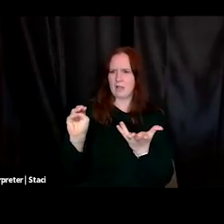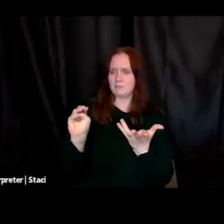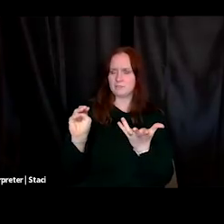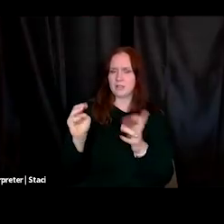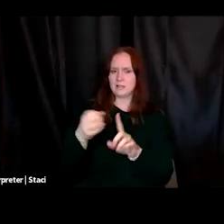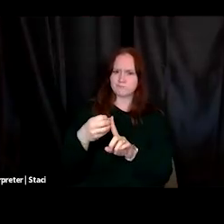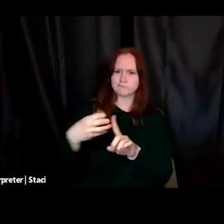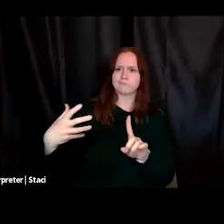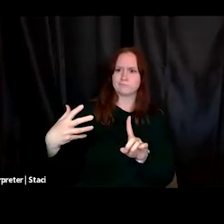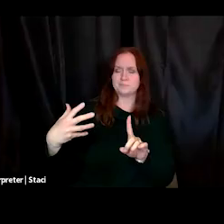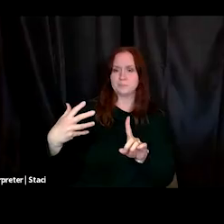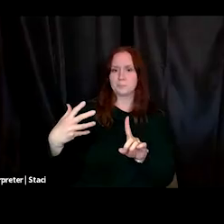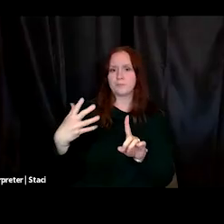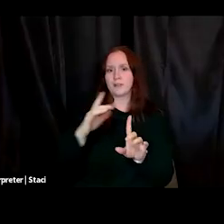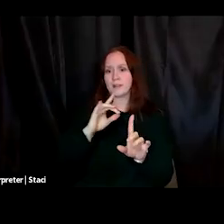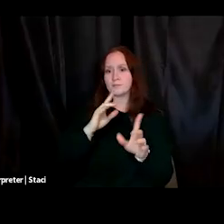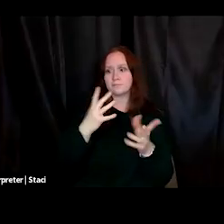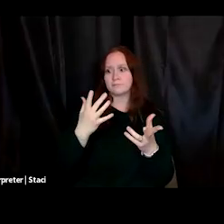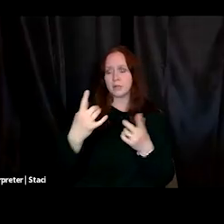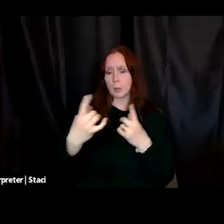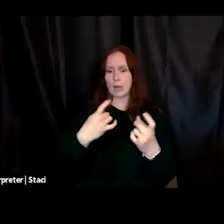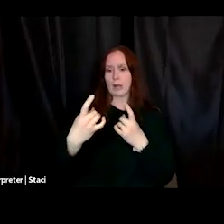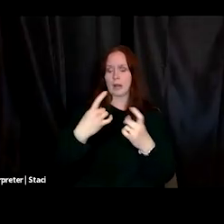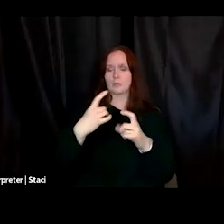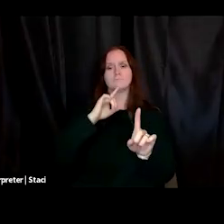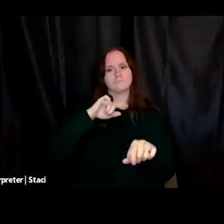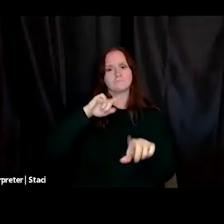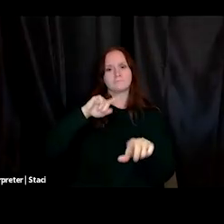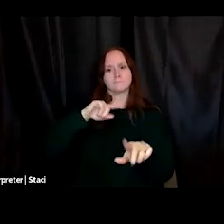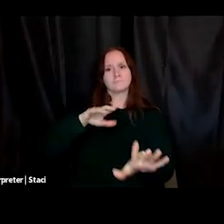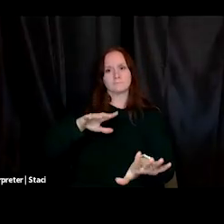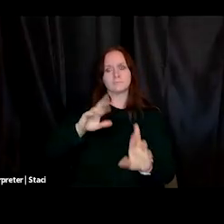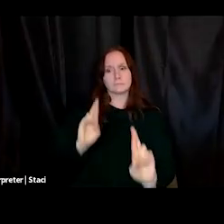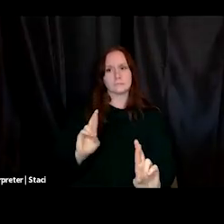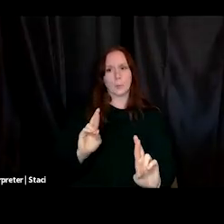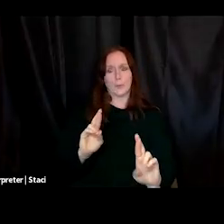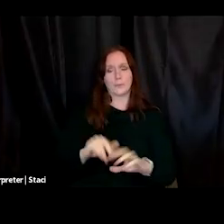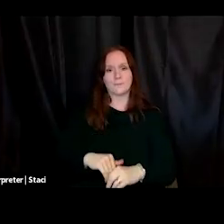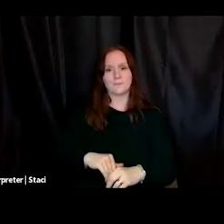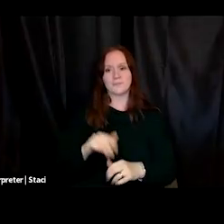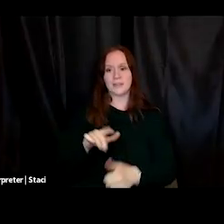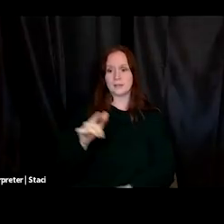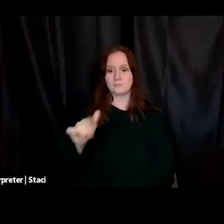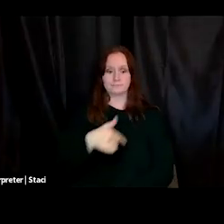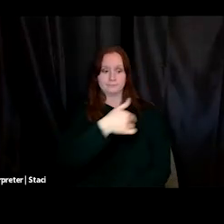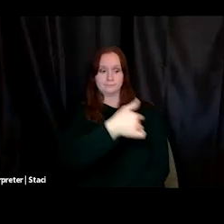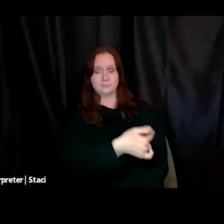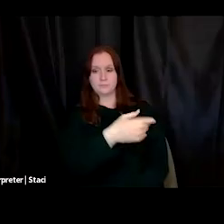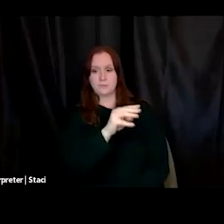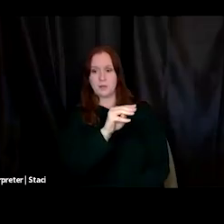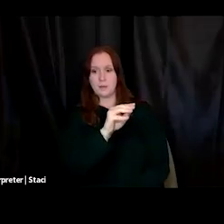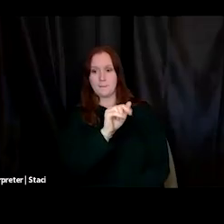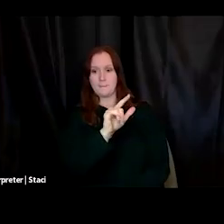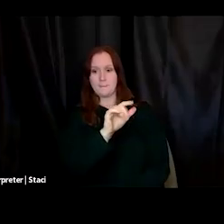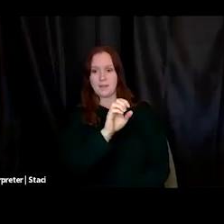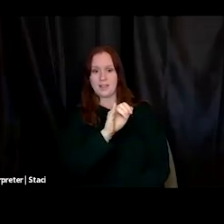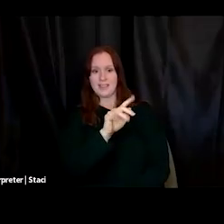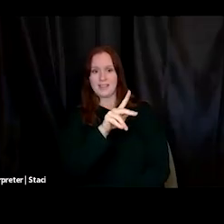Uno de nuestros aspectos clave como parte del modelo SOAR y la iniciativa y el proceso y todo lo que hacemos con este trabajo es colaborar estrechamente